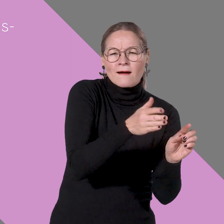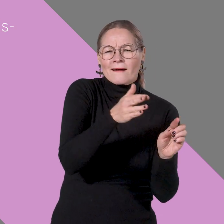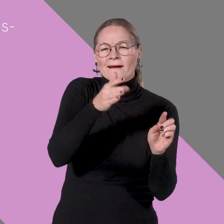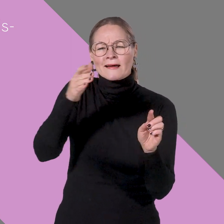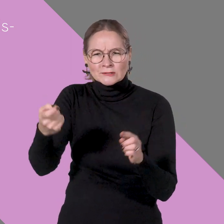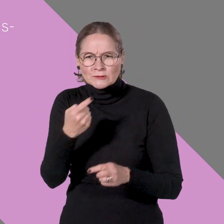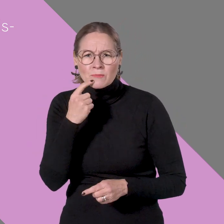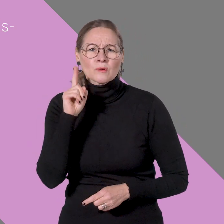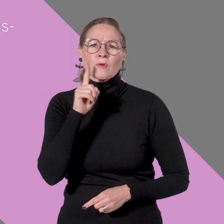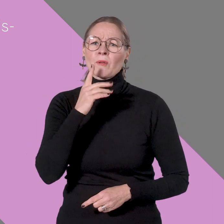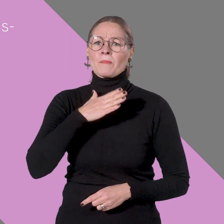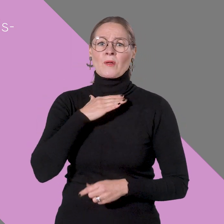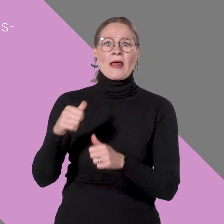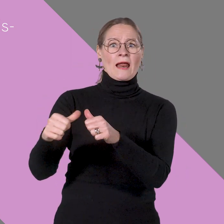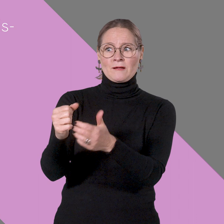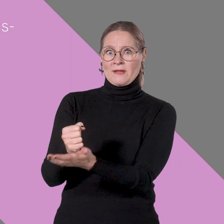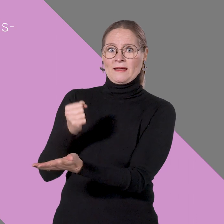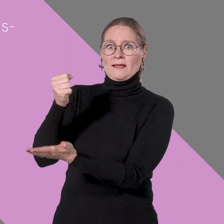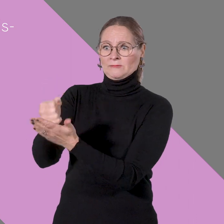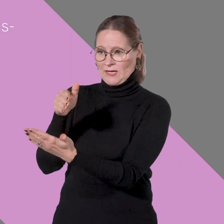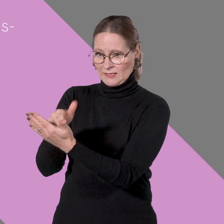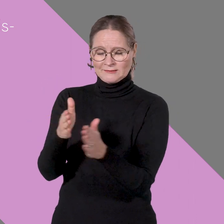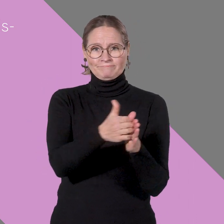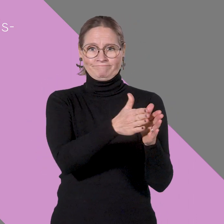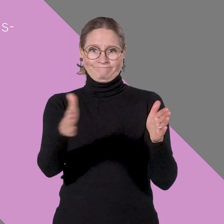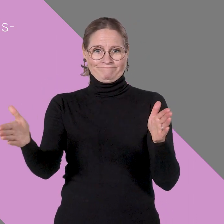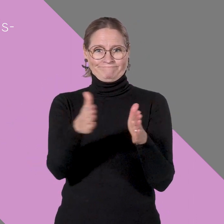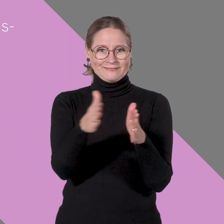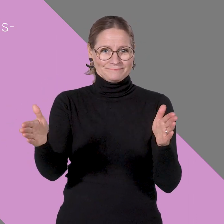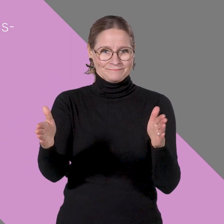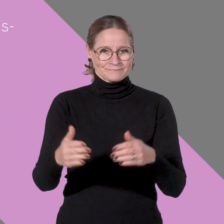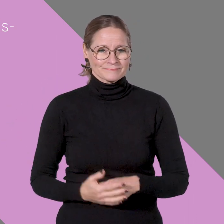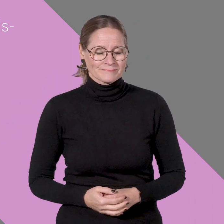Suomen Kuuromykkäin Liiton perustamiseen saakka.